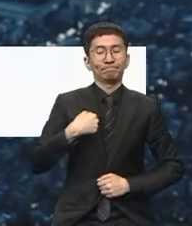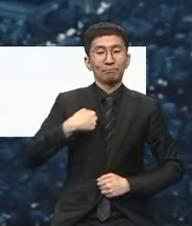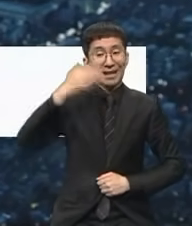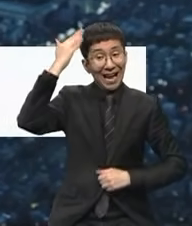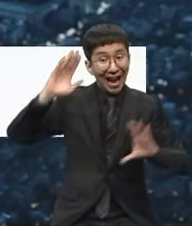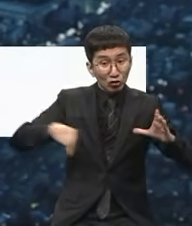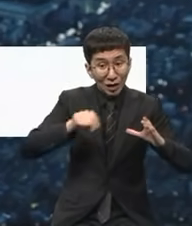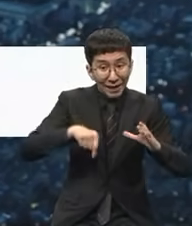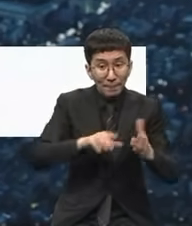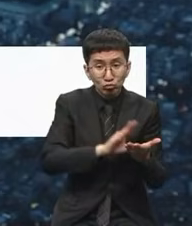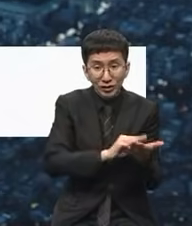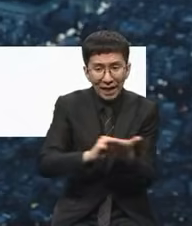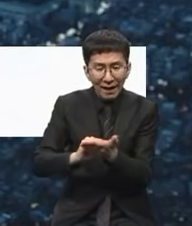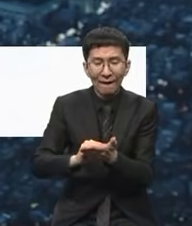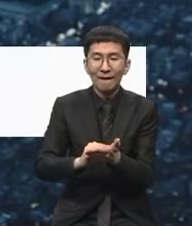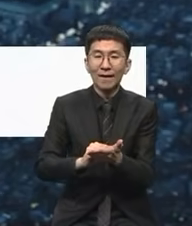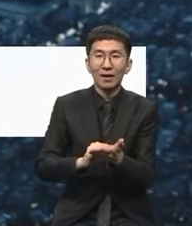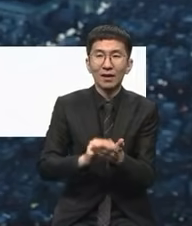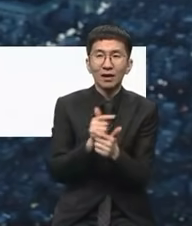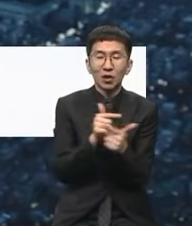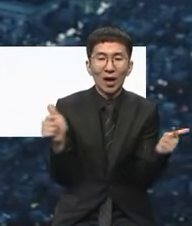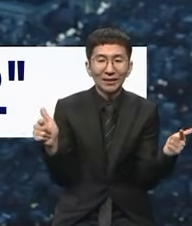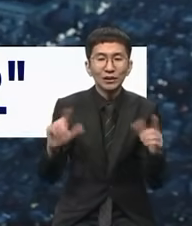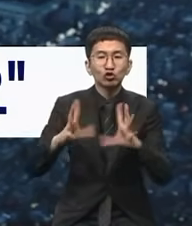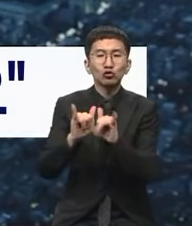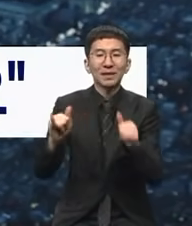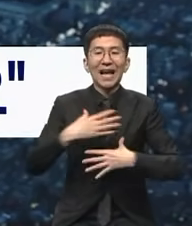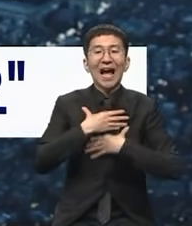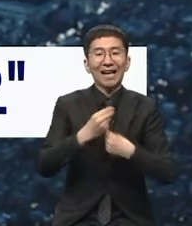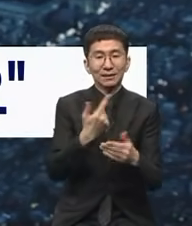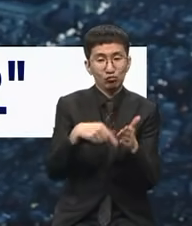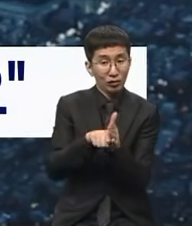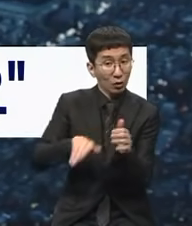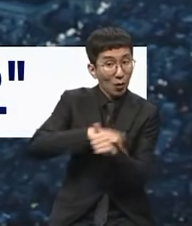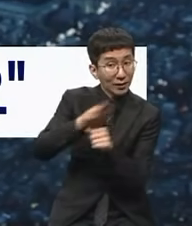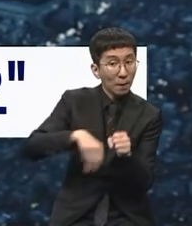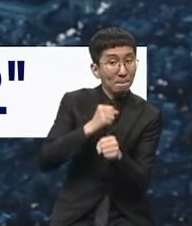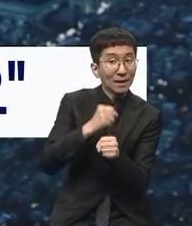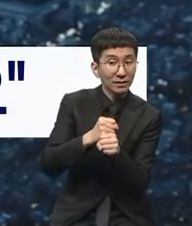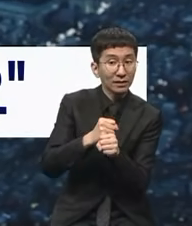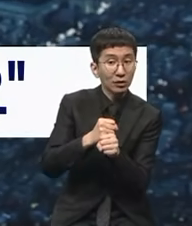없이 국민이 안심할 수 있으시도록 해결해 가면서 국제적으로는 신뢰를 얻고 존경을